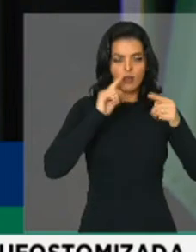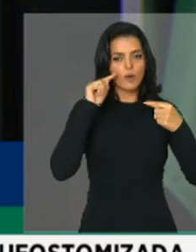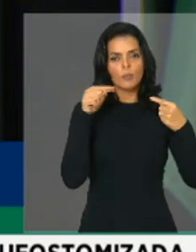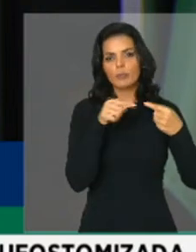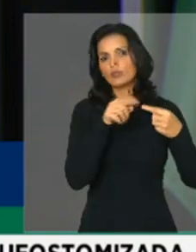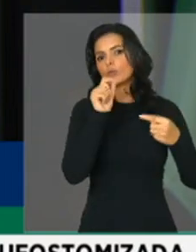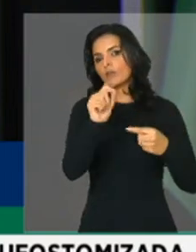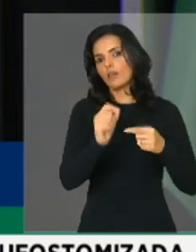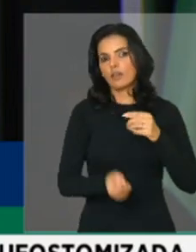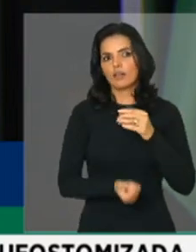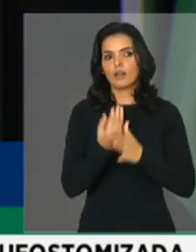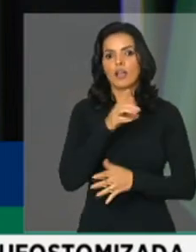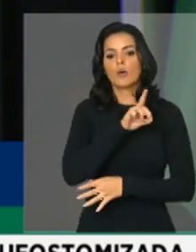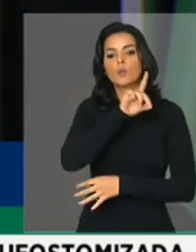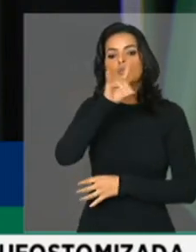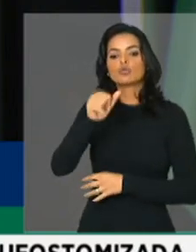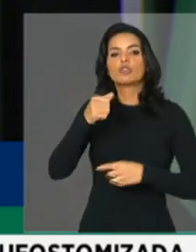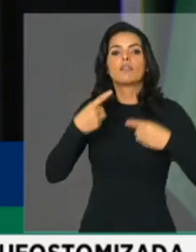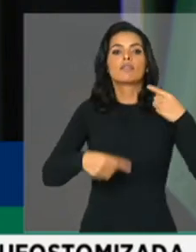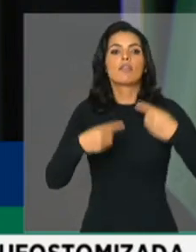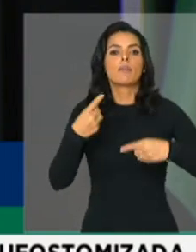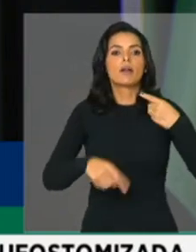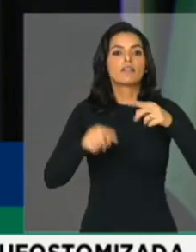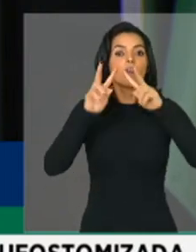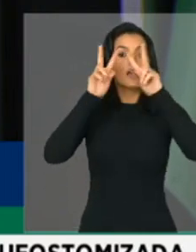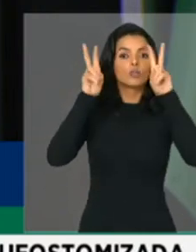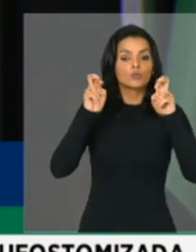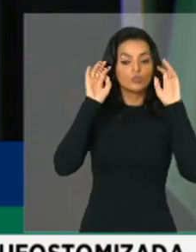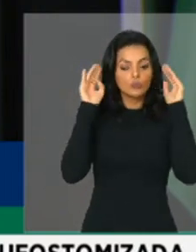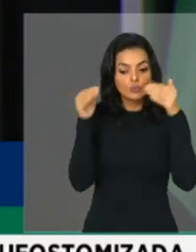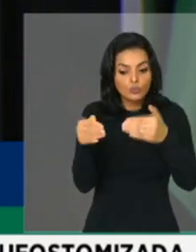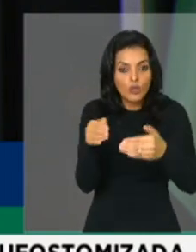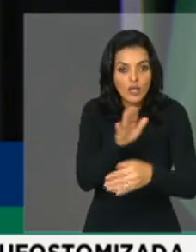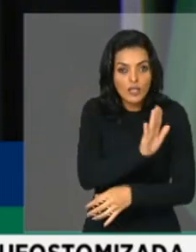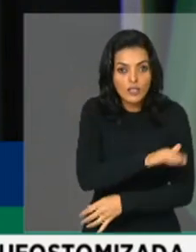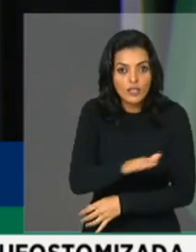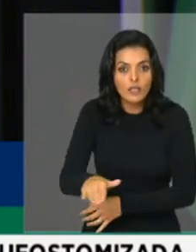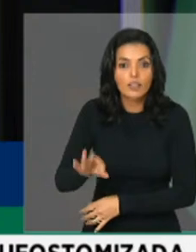CONSIDERAMOS QUE A EMENDA DE PLENÁRIO N °. 1 TRAZ